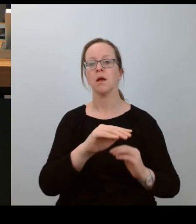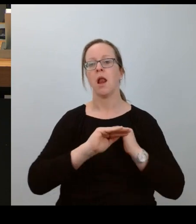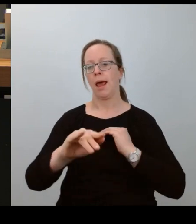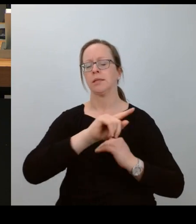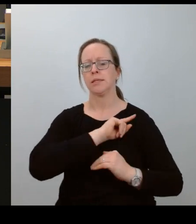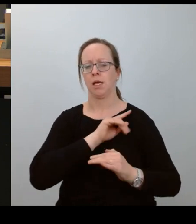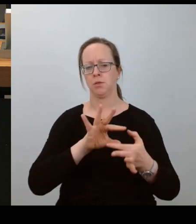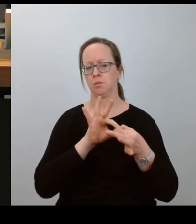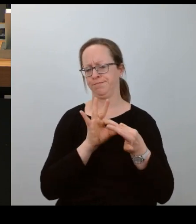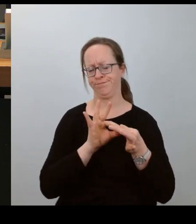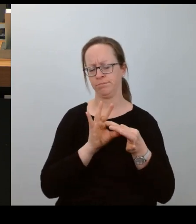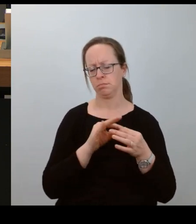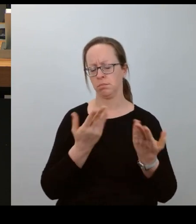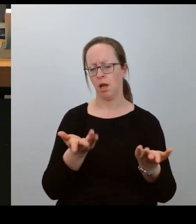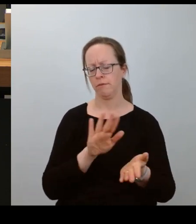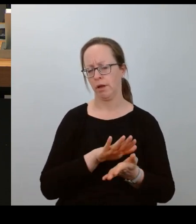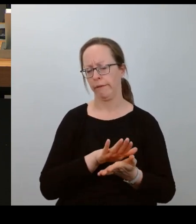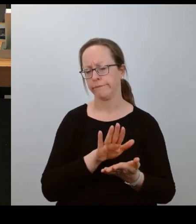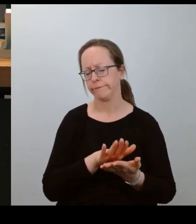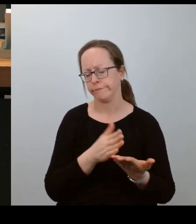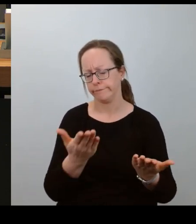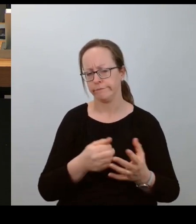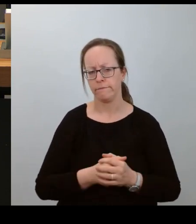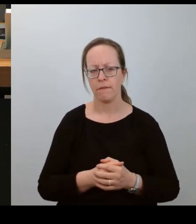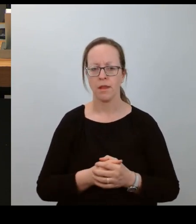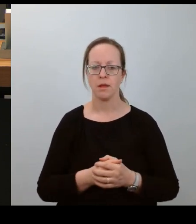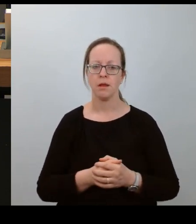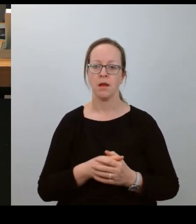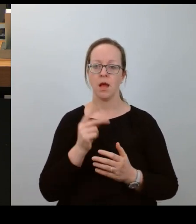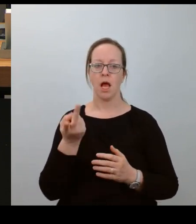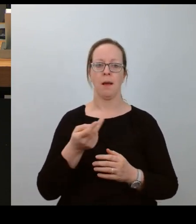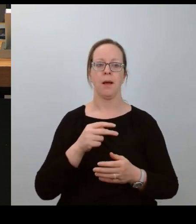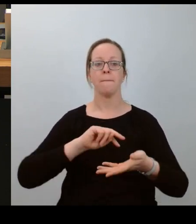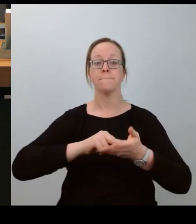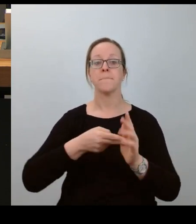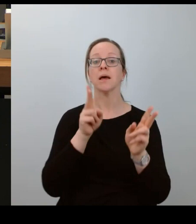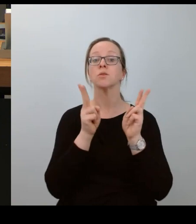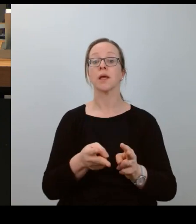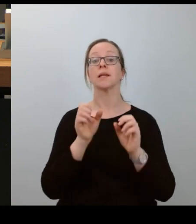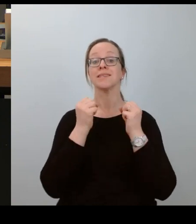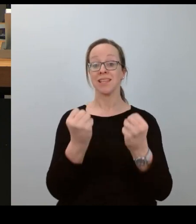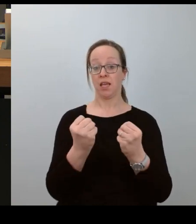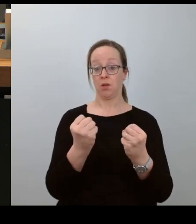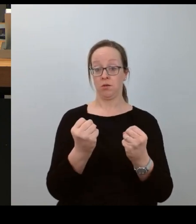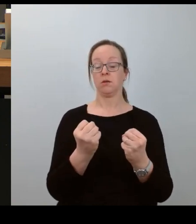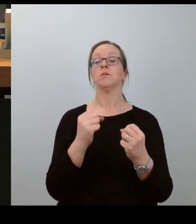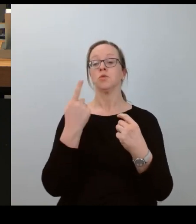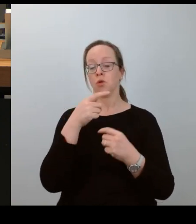in die Augen sehen und entscheiden, was wir wollen. Wenn es dabei bleibt, dass wir parteiübergreifend die Sicherung der Kleingärten